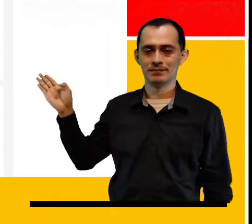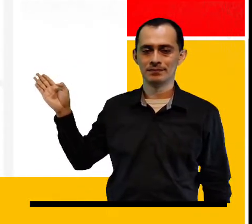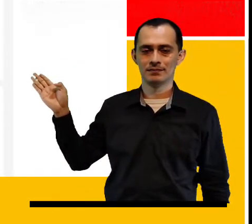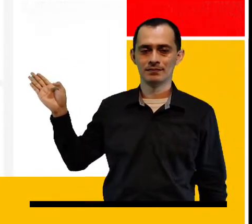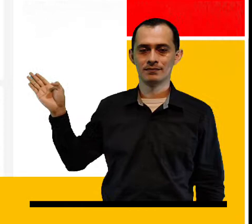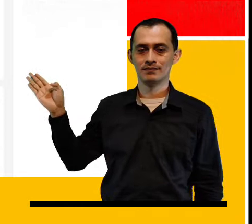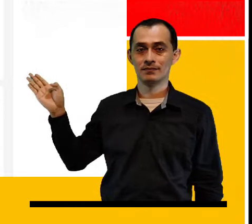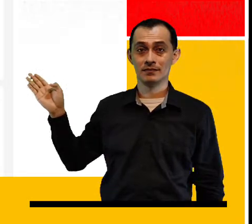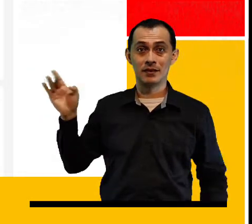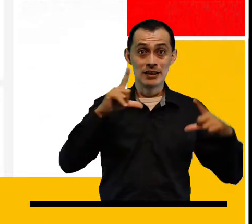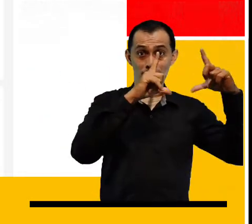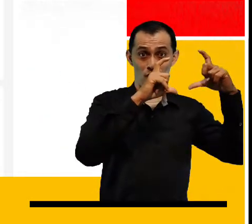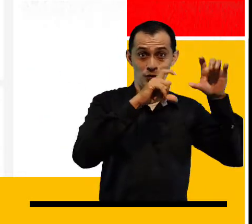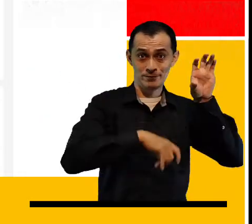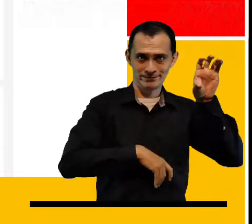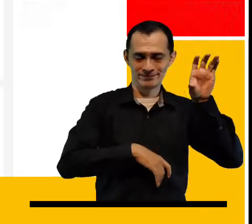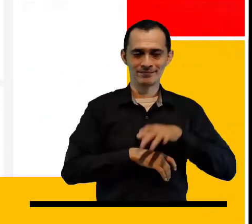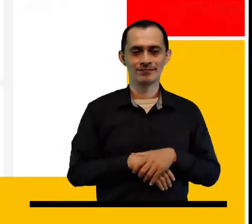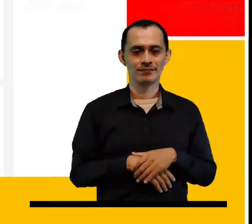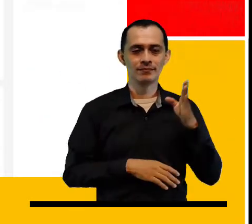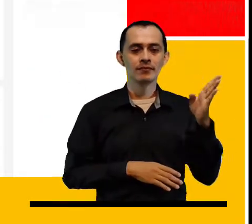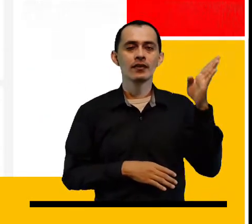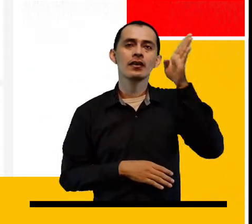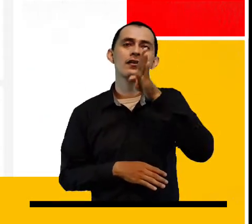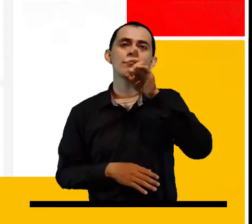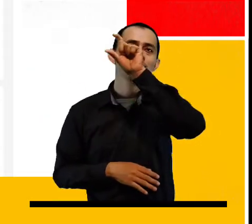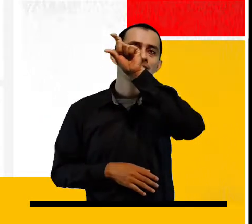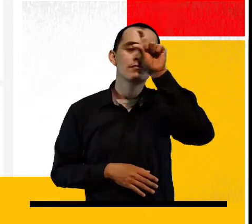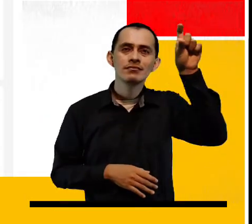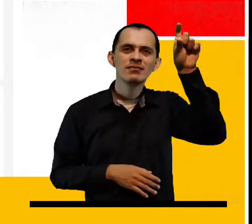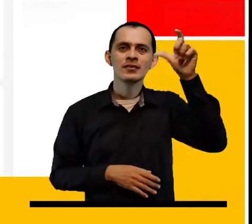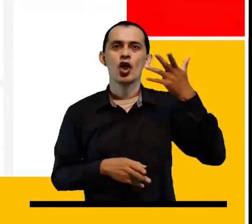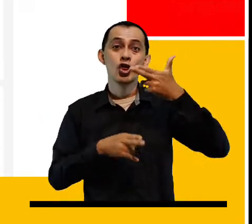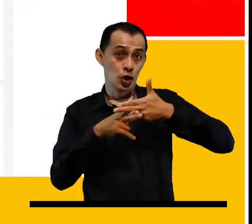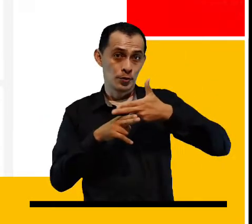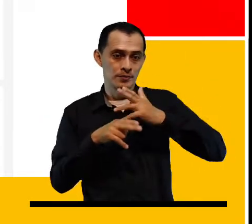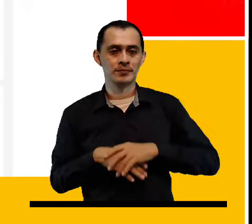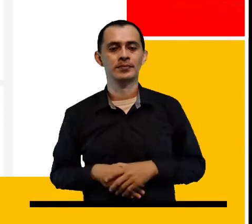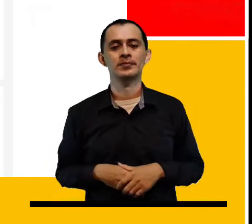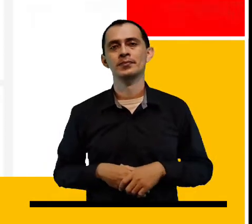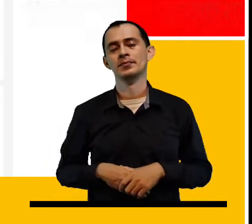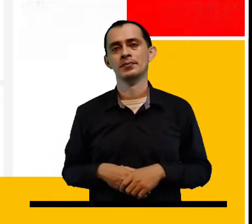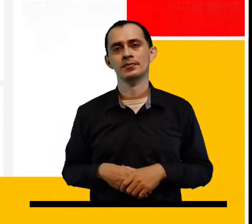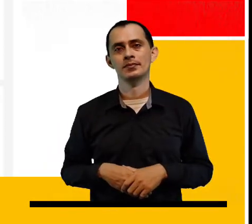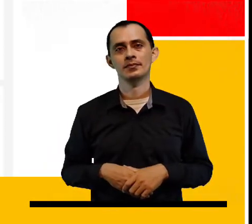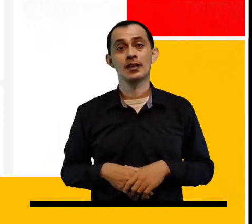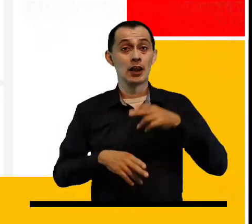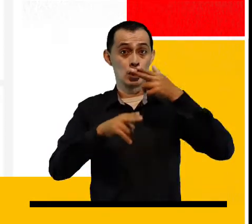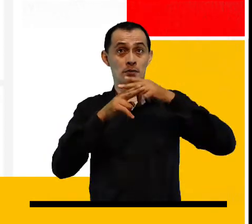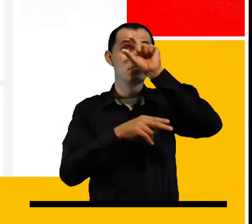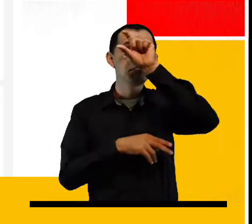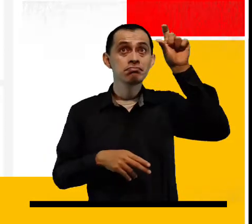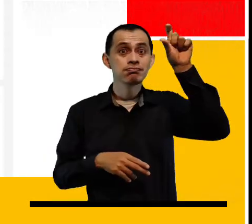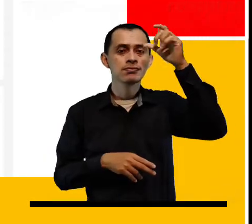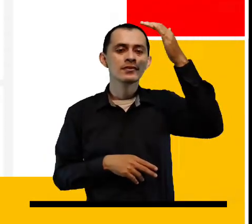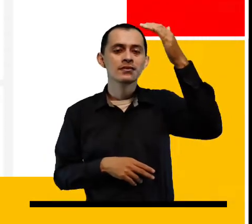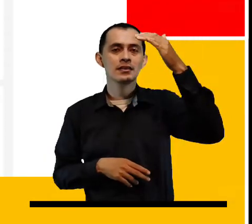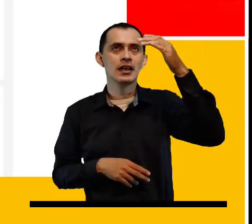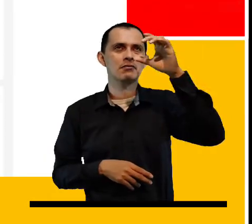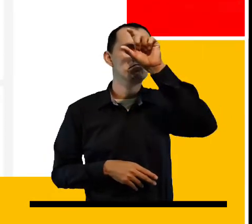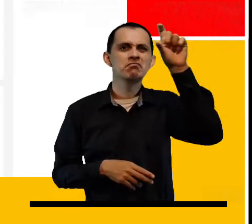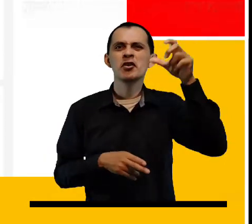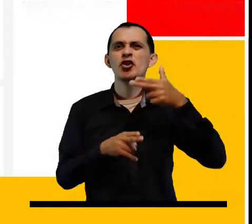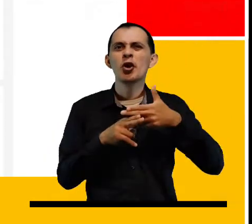luego van a tener su nombre, este nombre va a corresponder al que ustedes registraron,